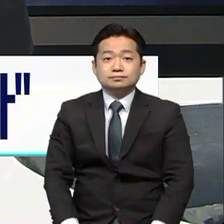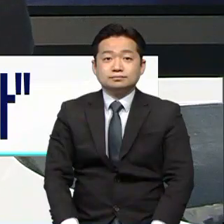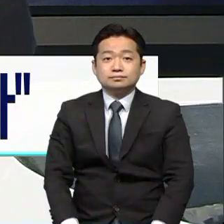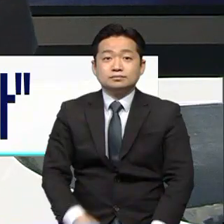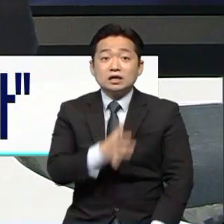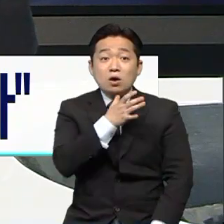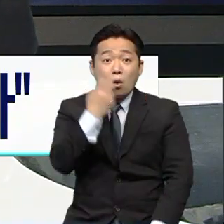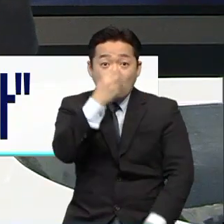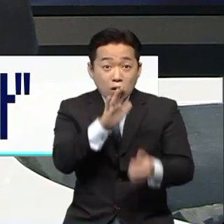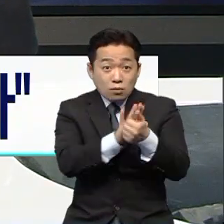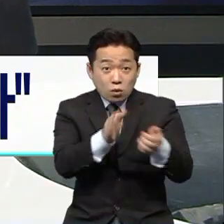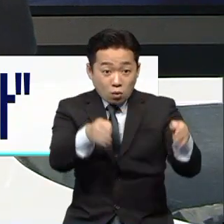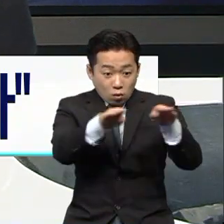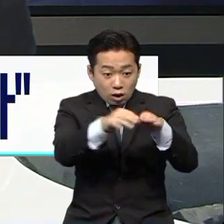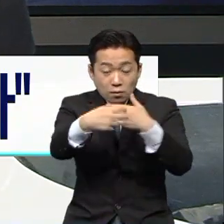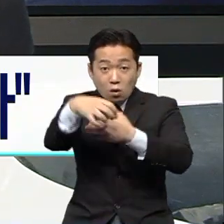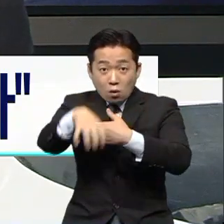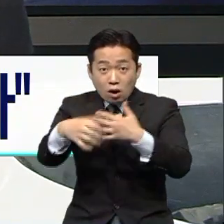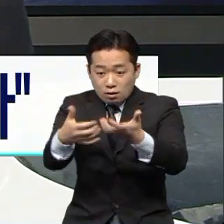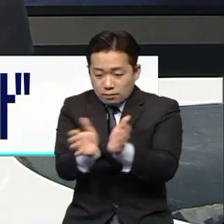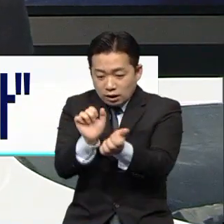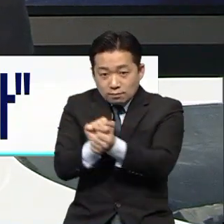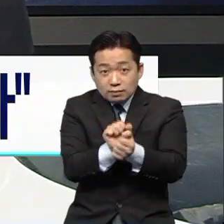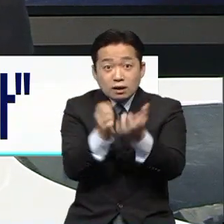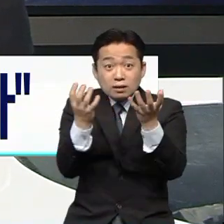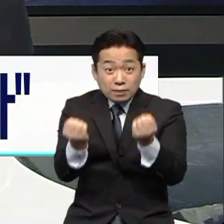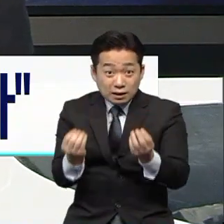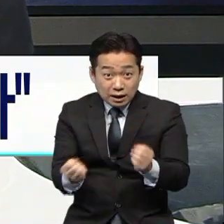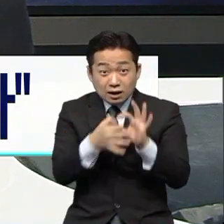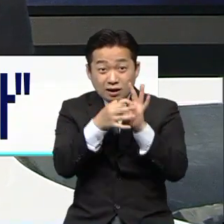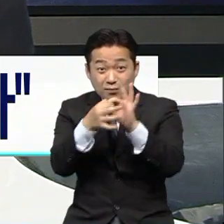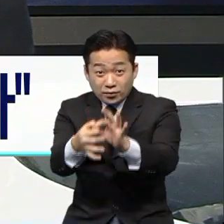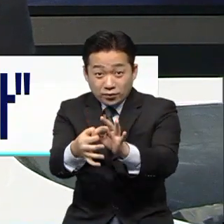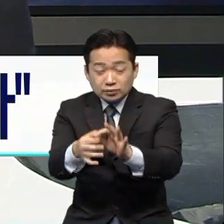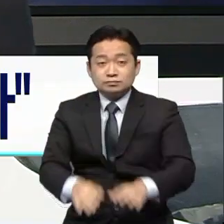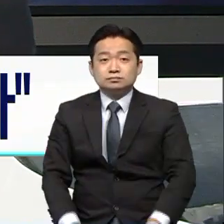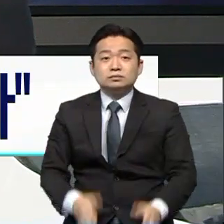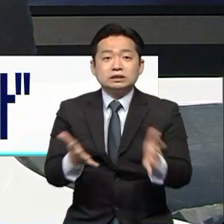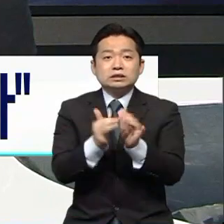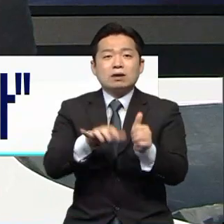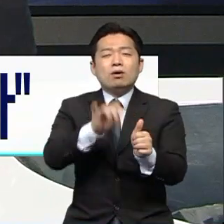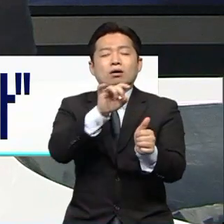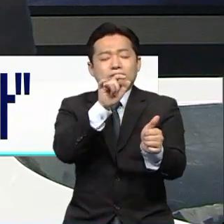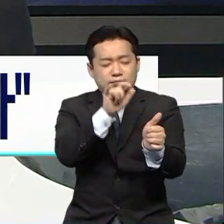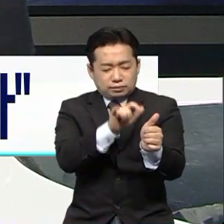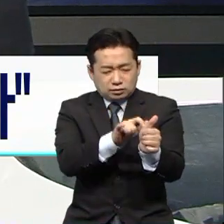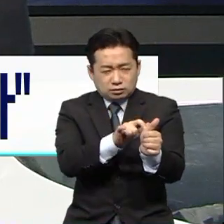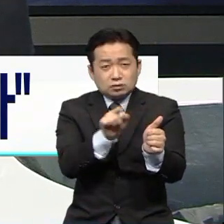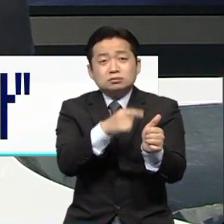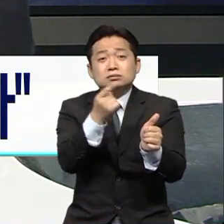(앵커) 요양시설이나 병원에서 대규모 집단 감염이 계속되고 있습니다. 종사자들이 먼저 걸린 다음에 병을 옮긴